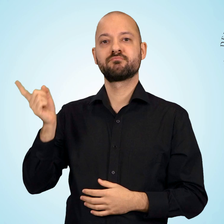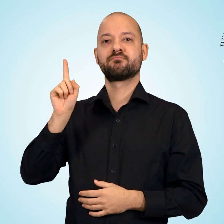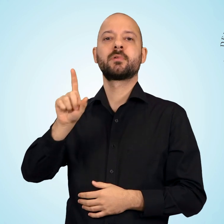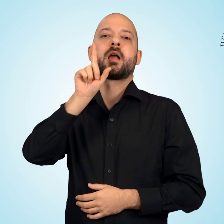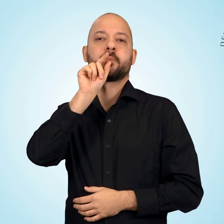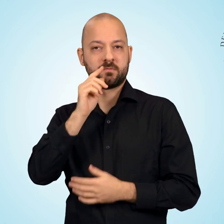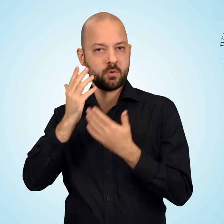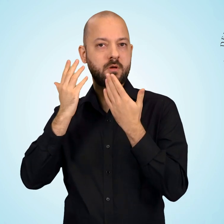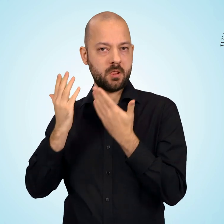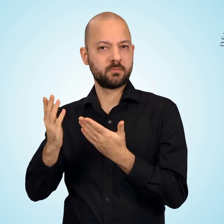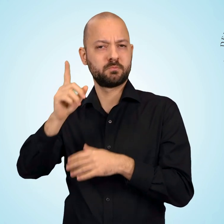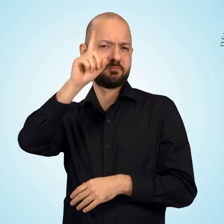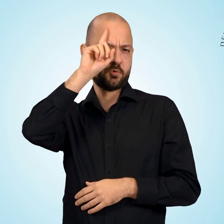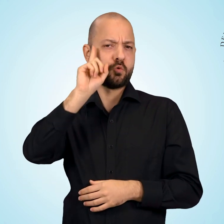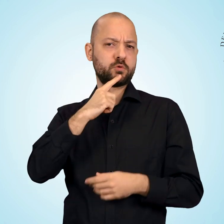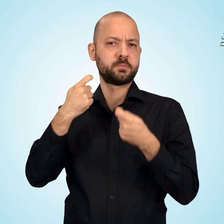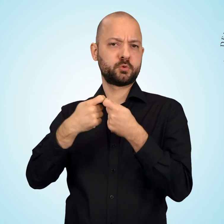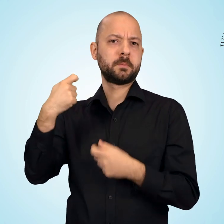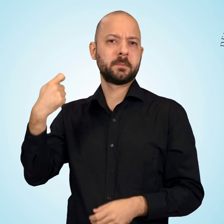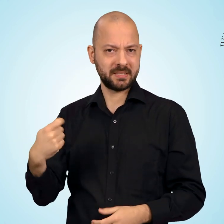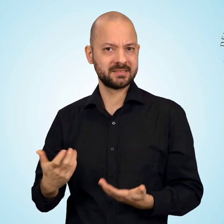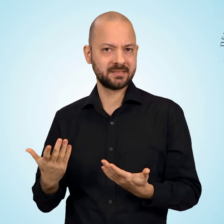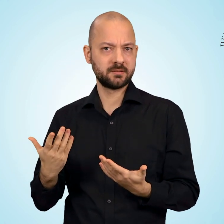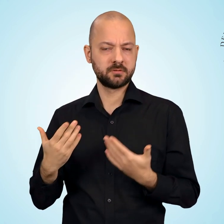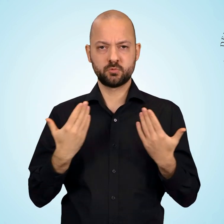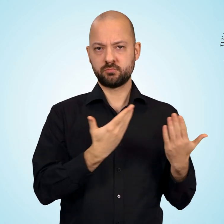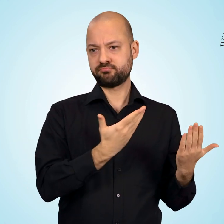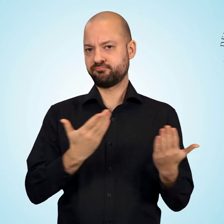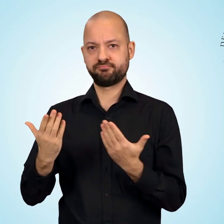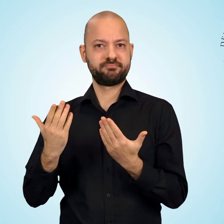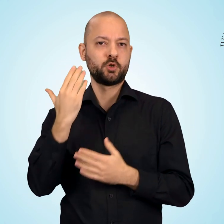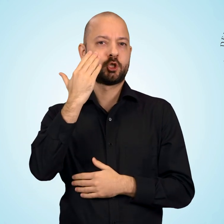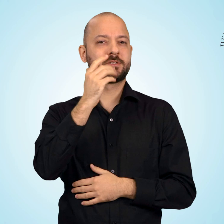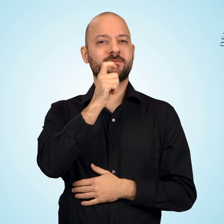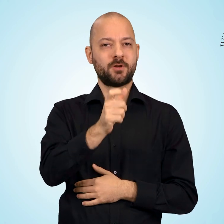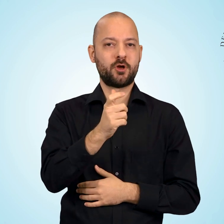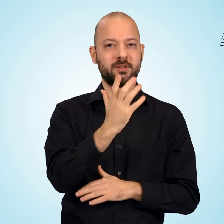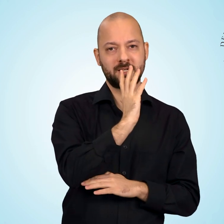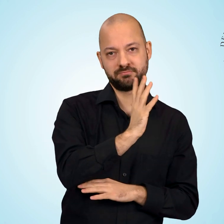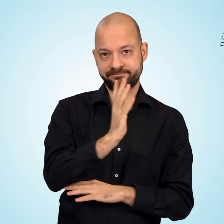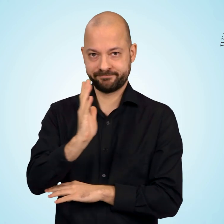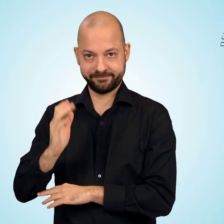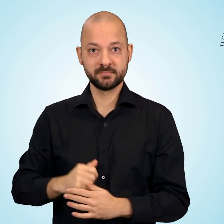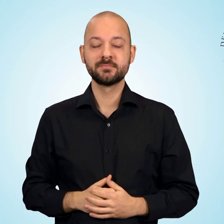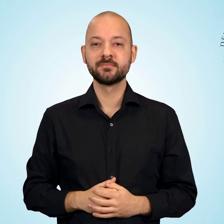sowie Helmut Vogel, Präsident des Deutschen Gehörlosen-Bund e. V.